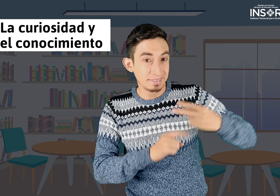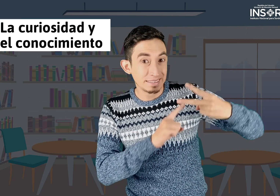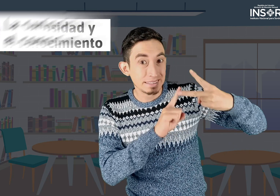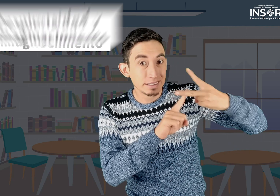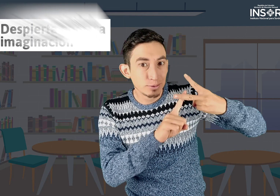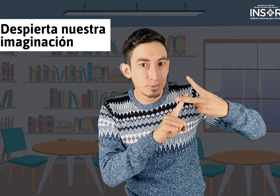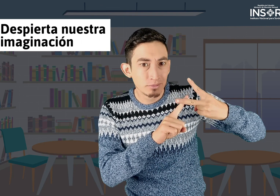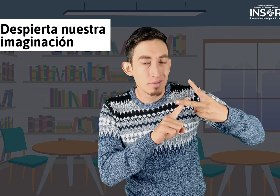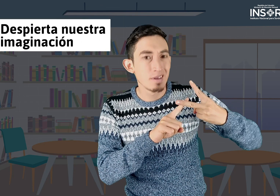Segundo: